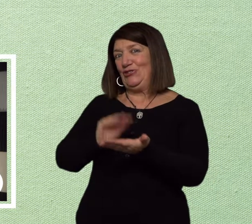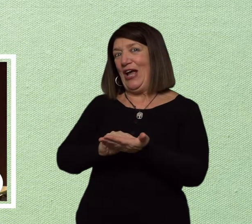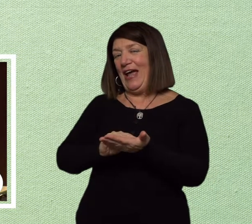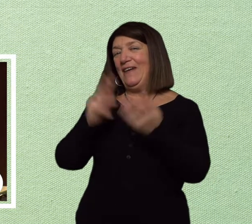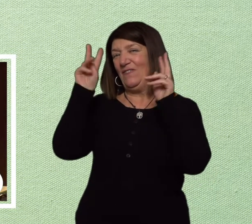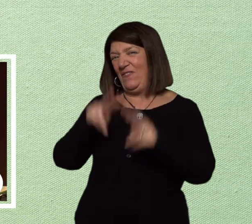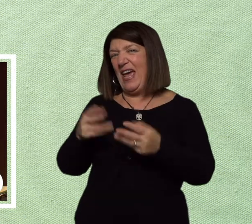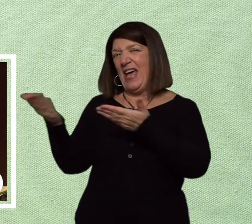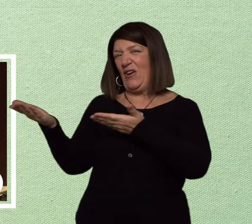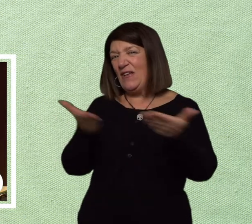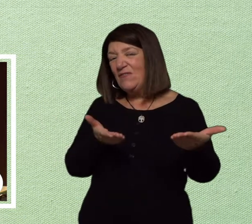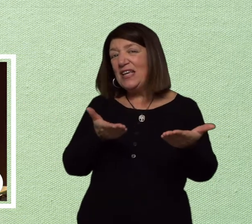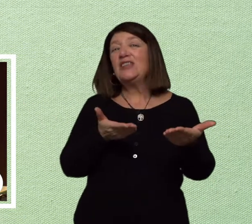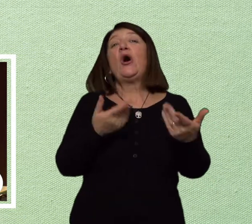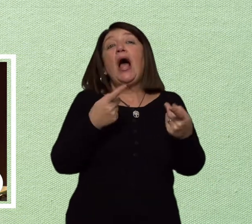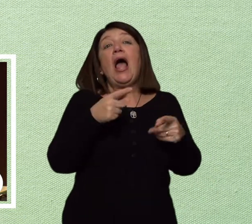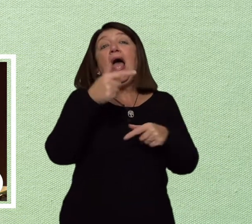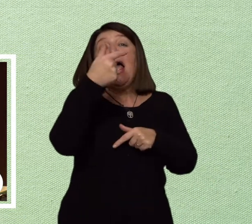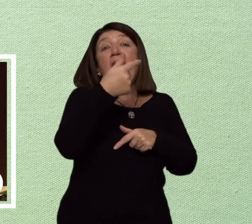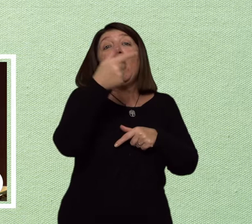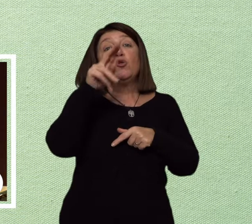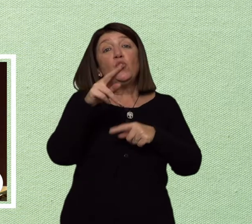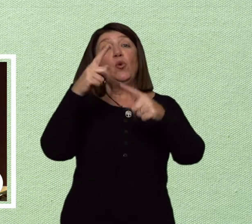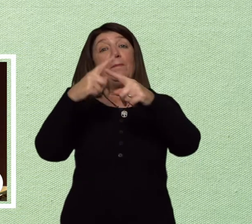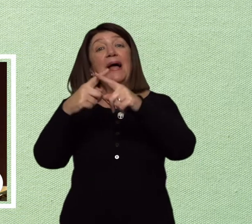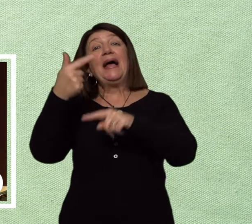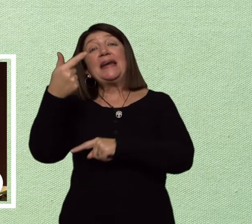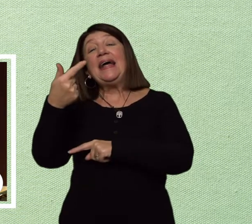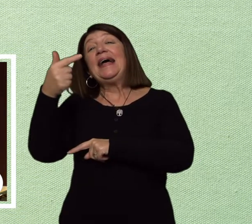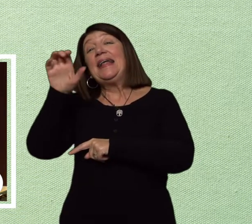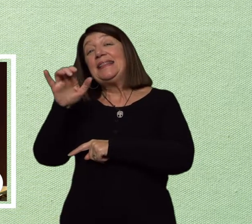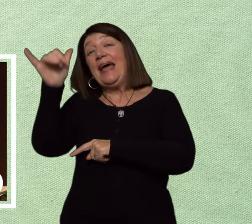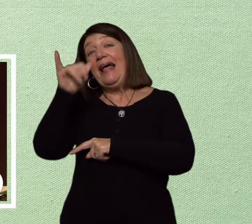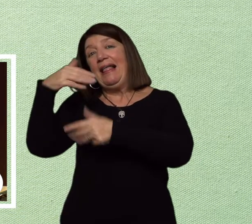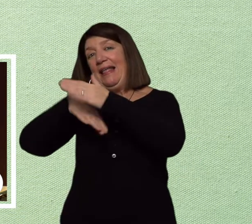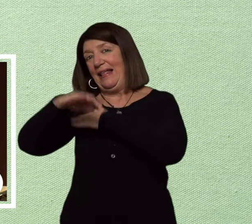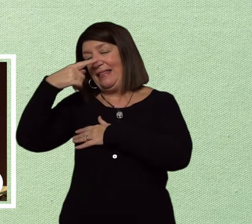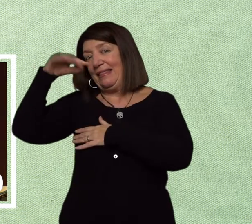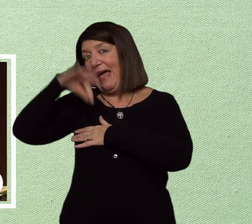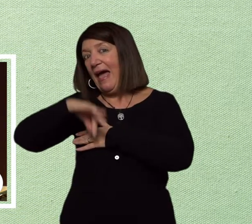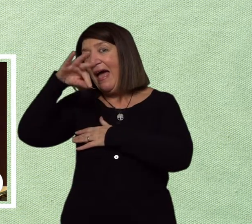A Tu per The non a caso perché l'ora è proprio quella del te, perché quando si beve un